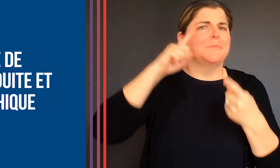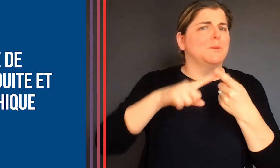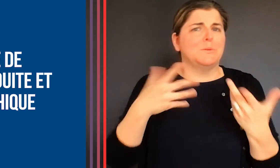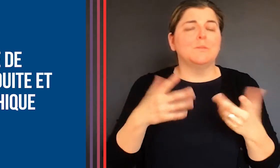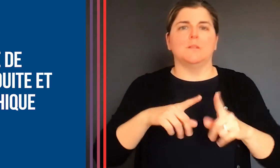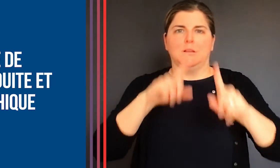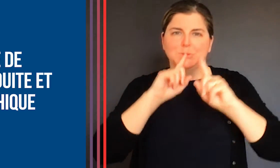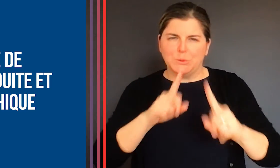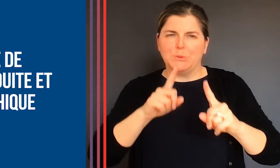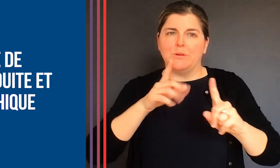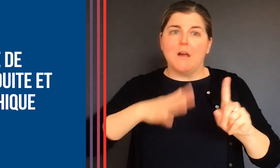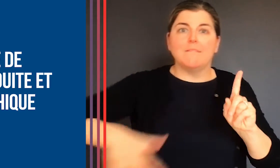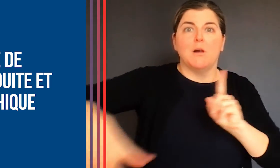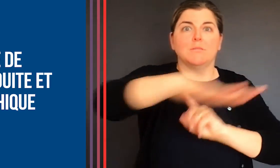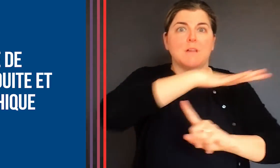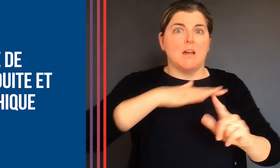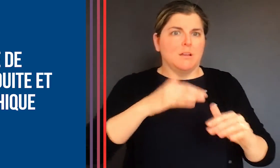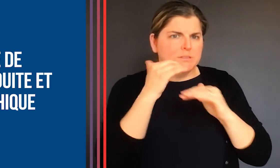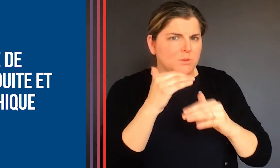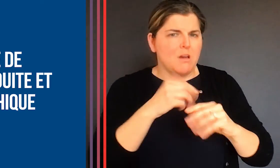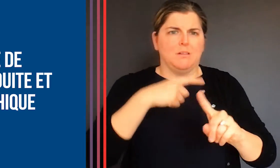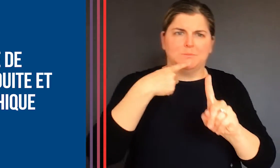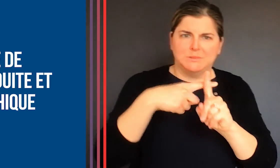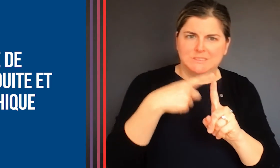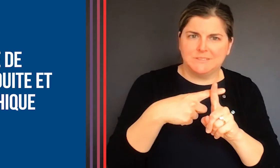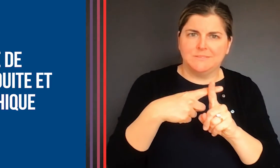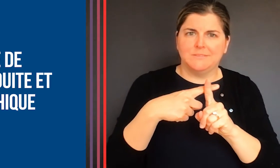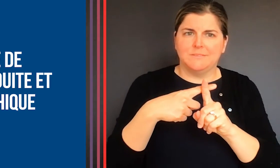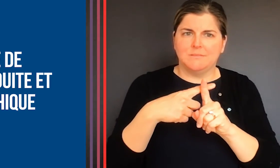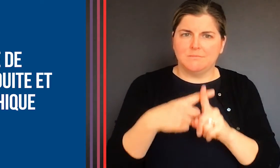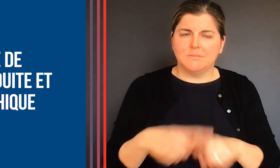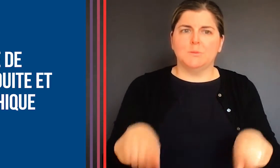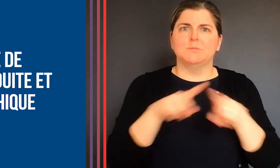Assurer un environnement sûr et positif